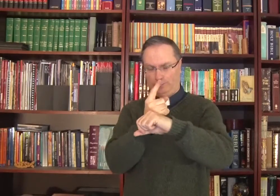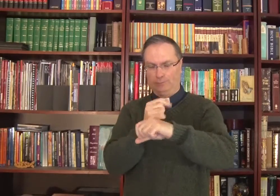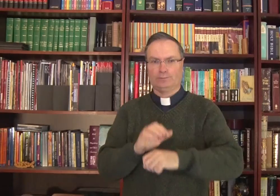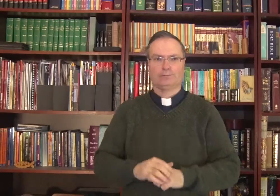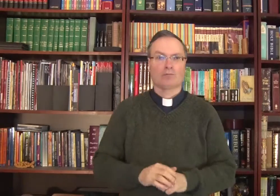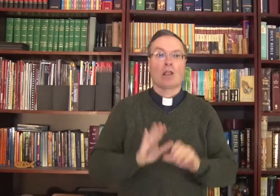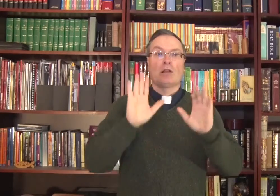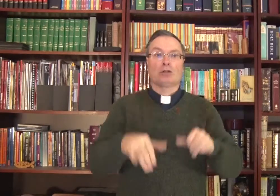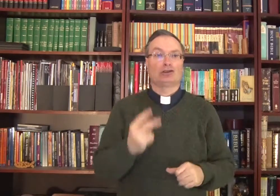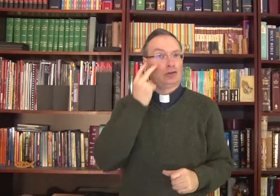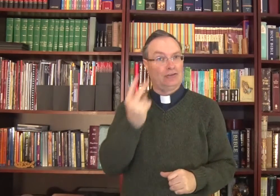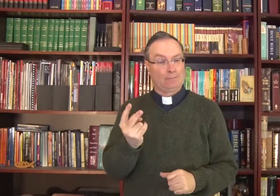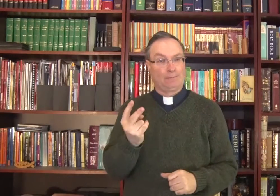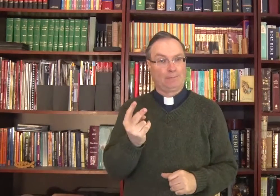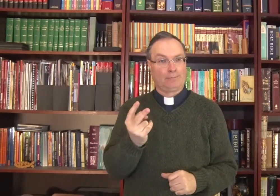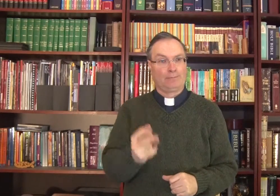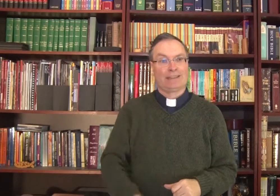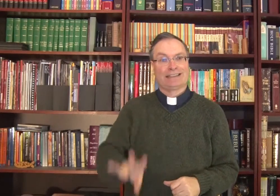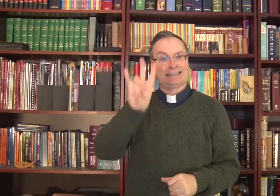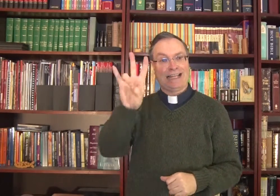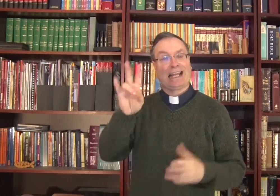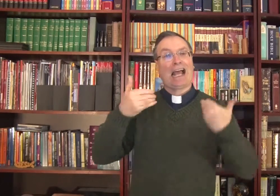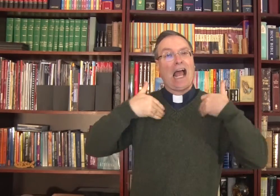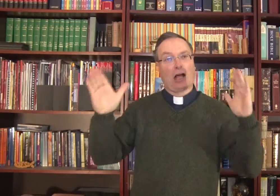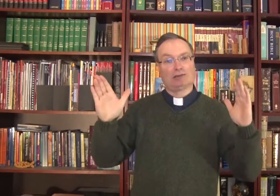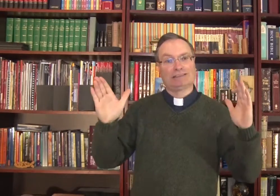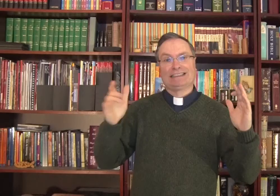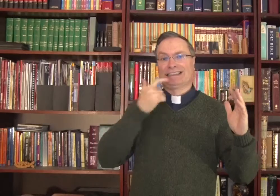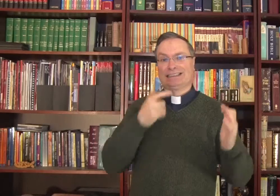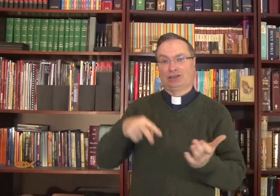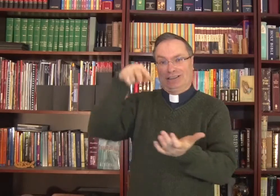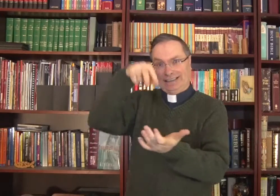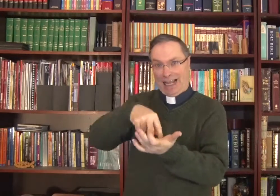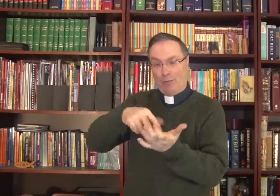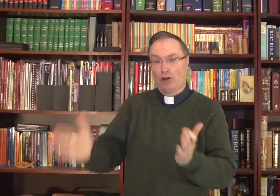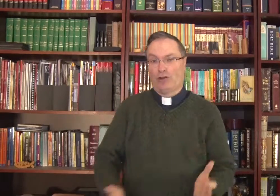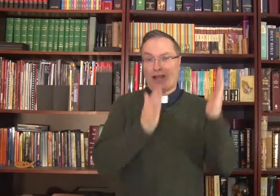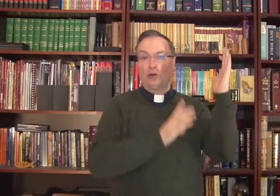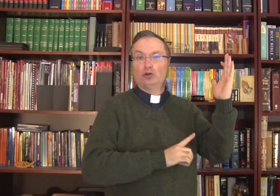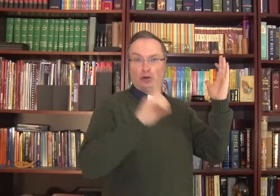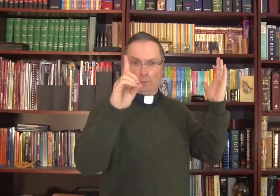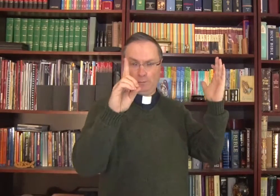Puis je vis les sept anges qui se tiennent devant Dieu;